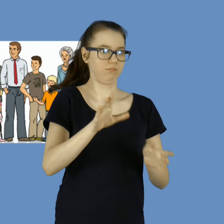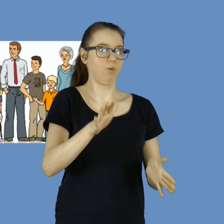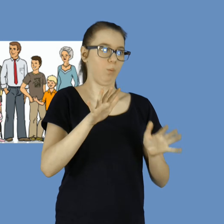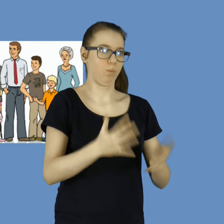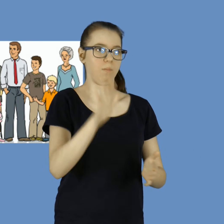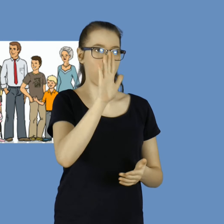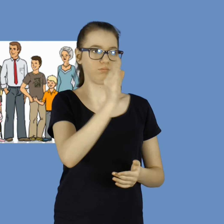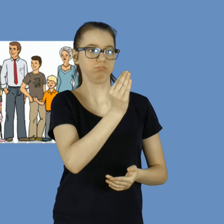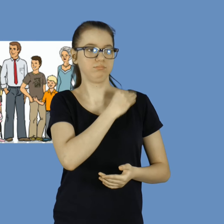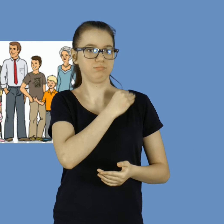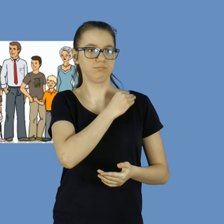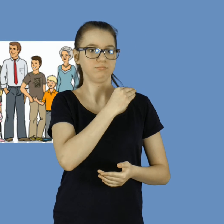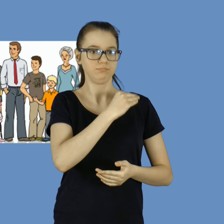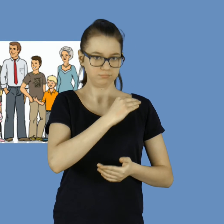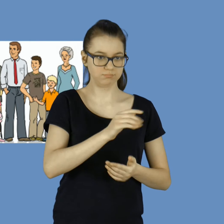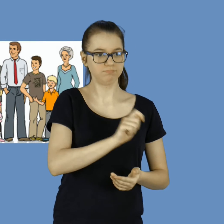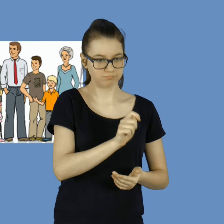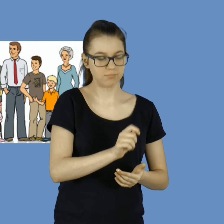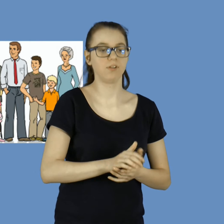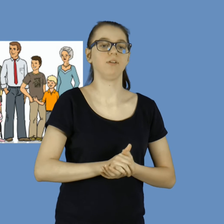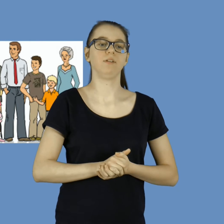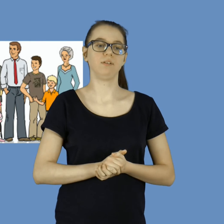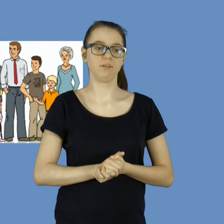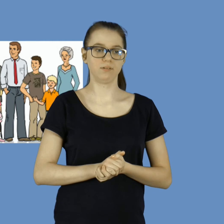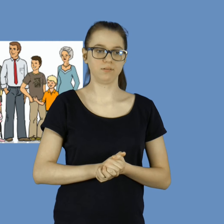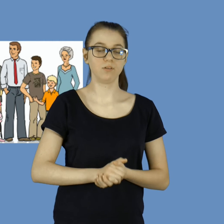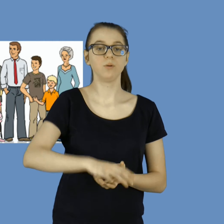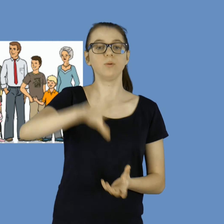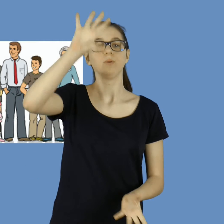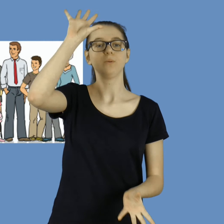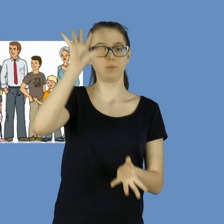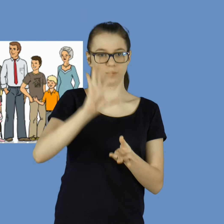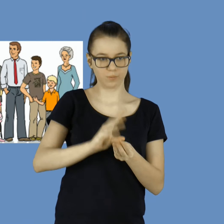ja to zrobię. Wtedy wiem, że przez moją mamę sam Bóg powiedział do mnie. Podsumowując-